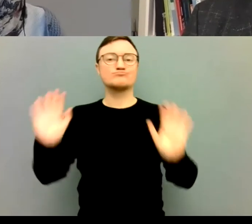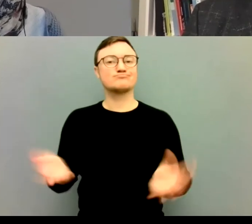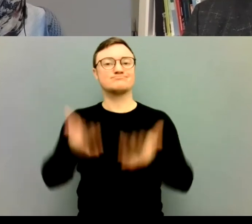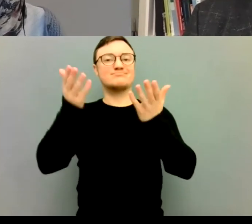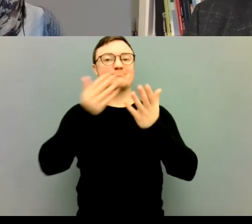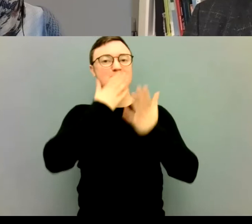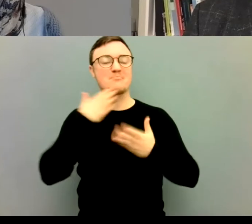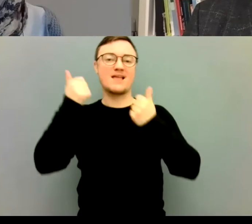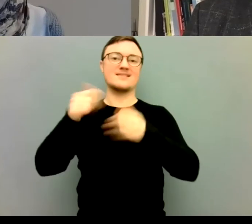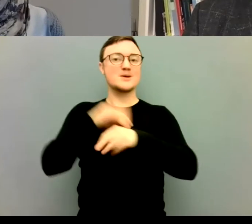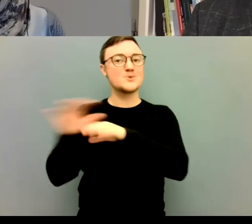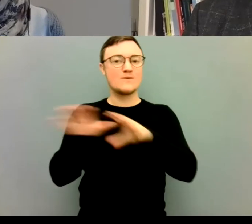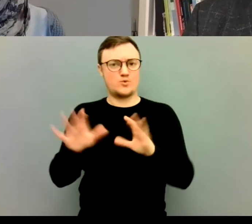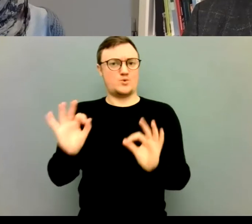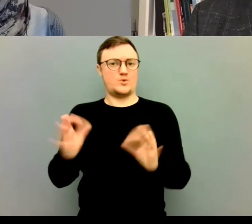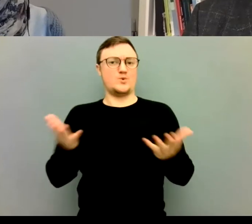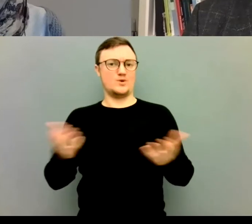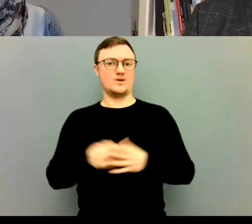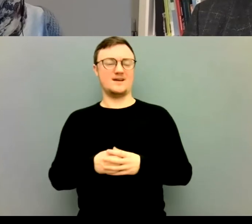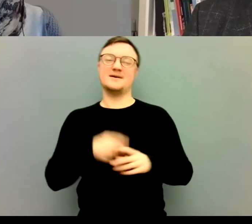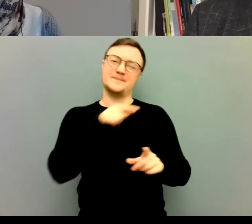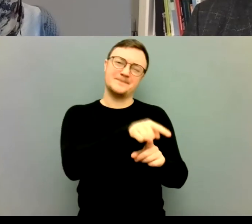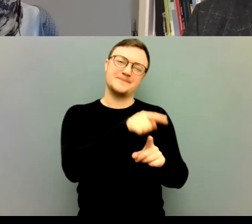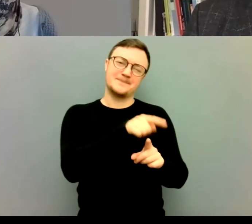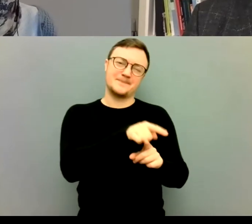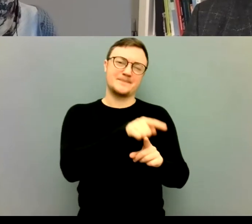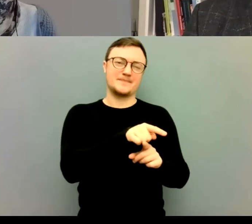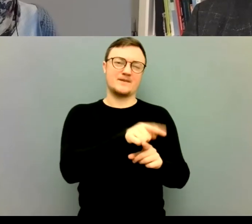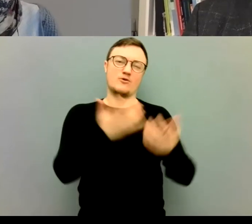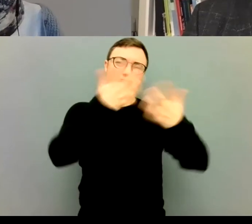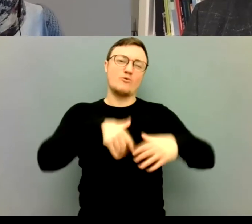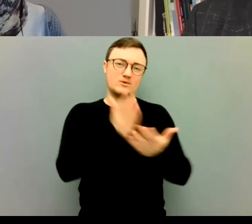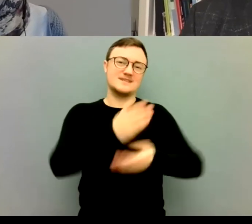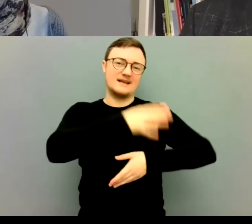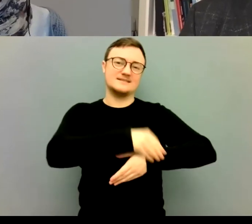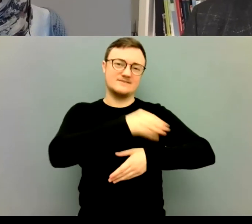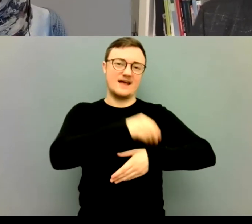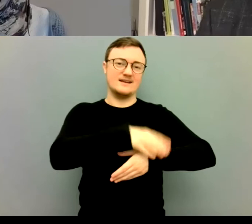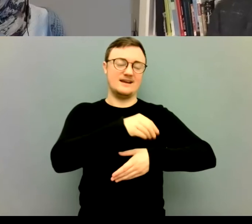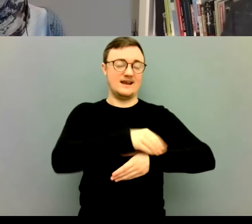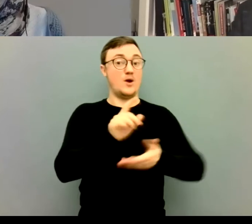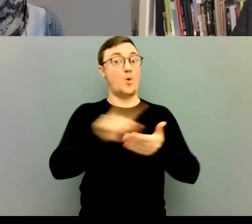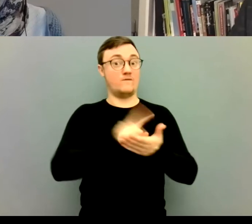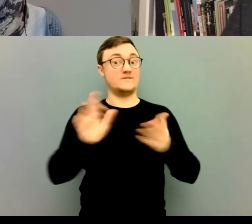kontinuitet och samordning? Funktionsrätt Sverige får höra mycket om det här via-